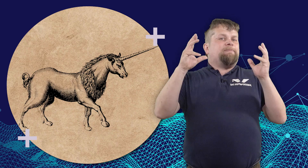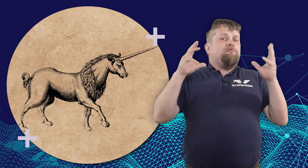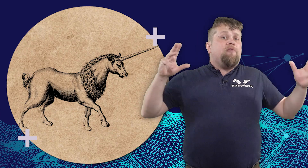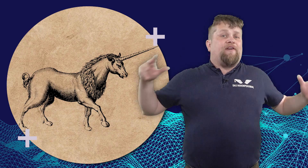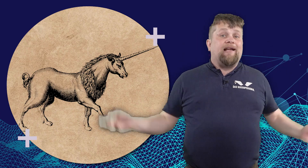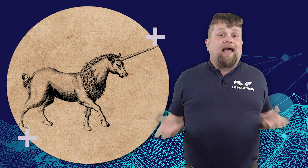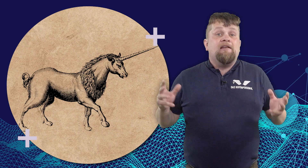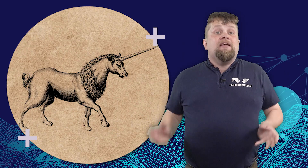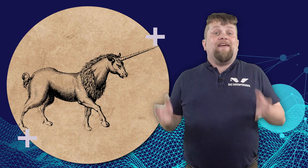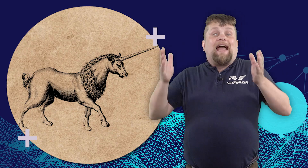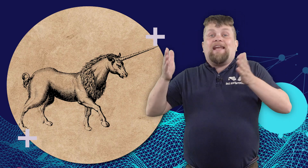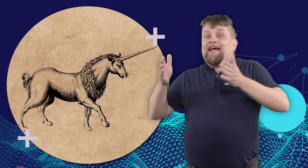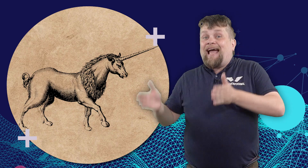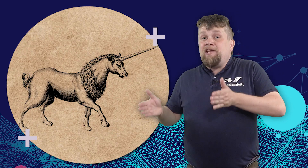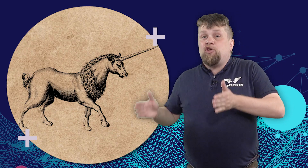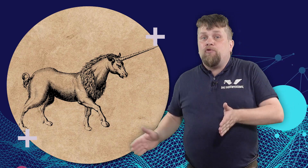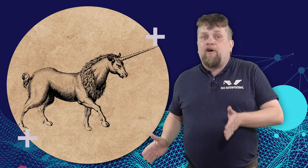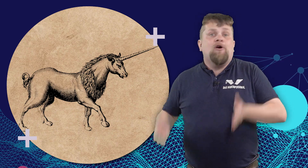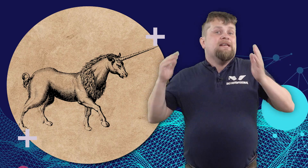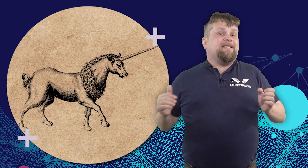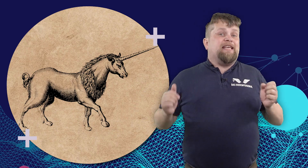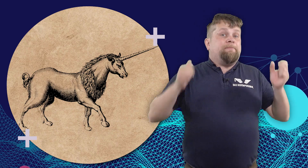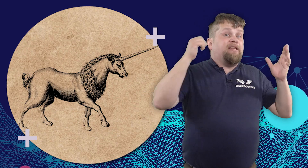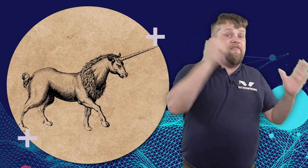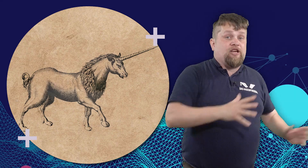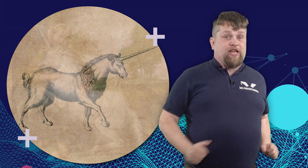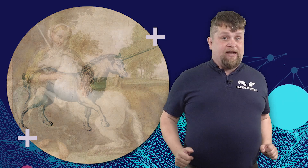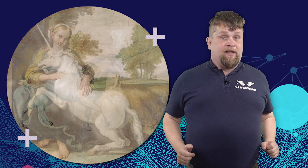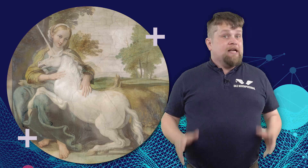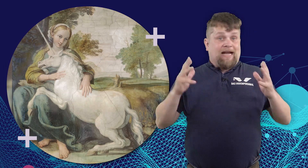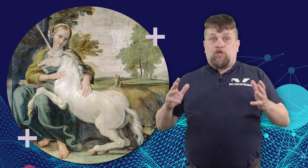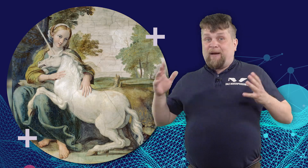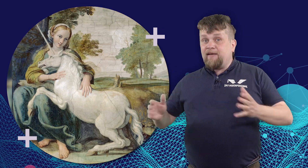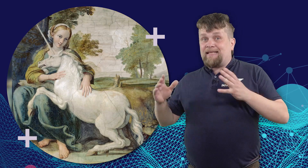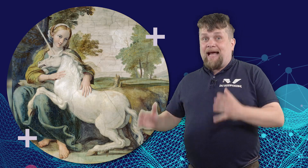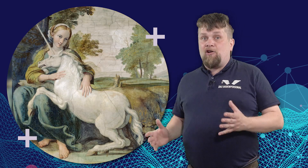das man nur fangen kann, wenn eine reine Jungfrau sich ihm in den Weg stellt. Dann springt das